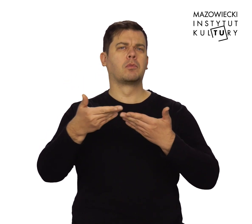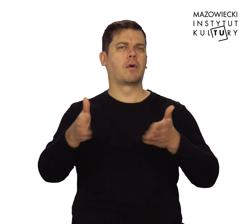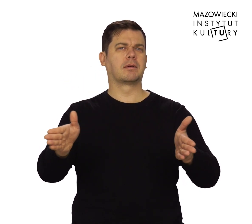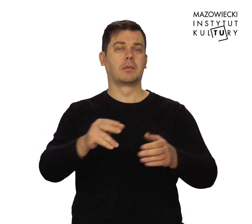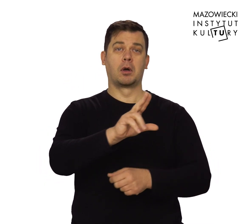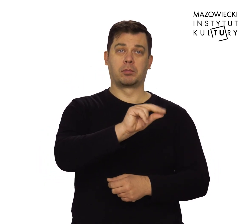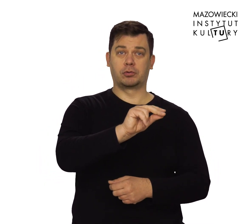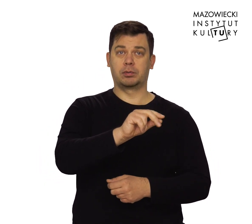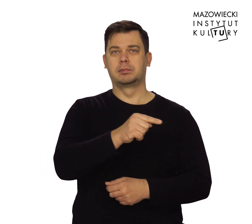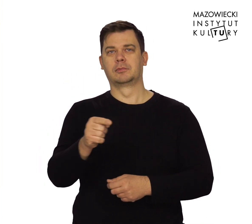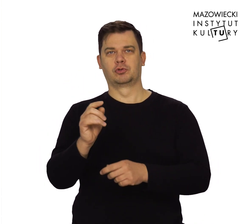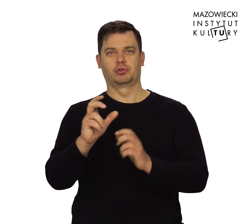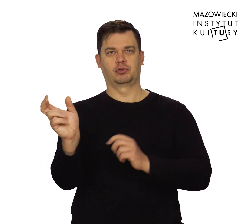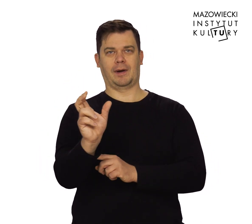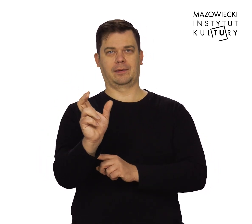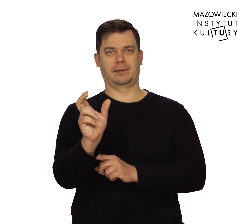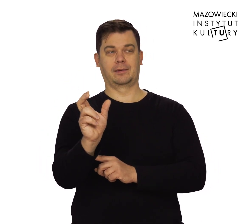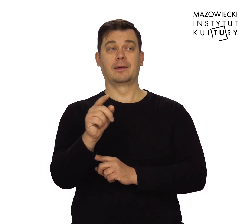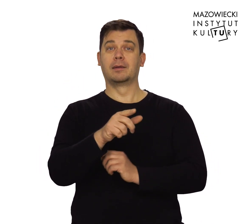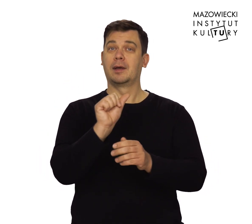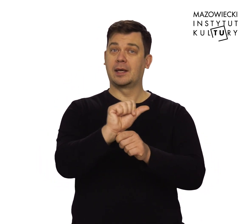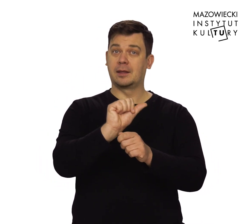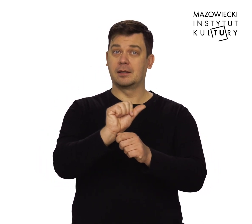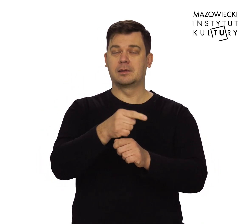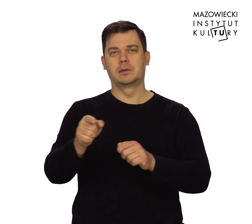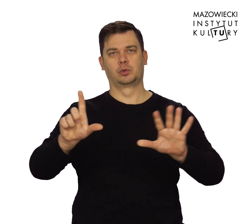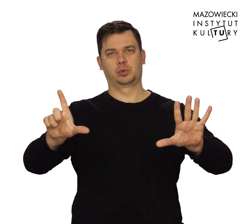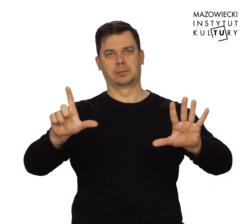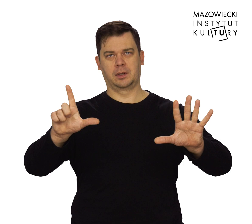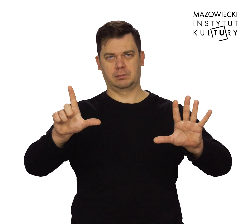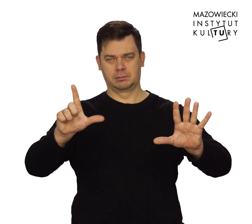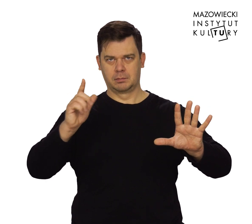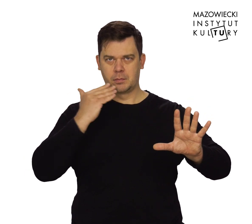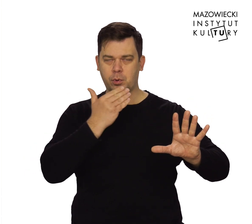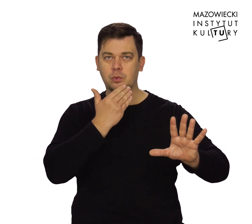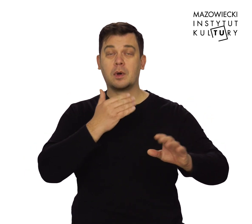są czynne od poniedziałku do czwartku w godzinach 11:00 – 19:00,